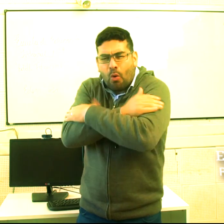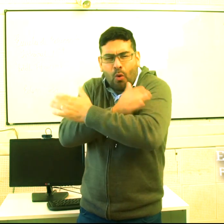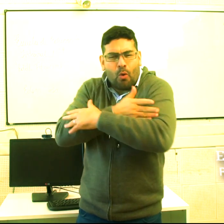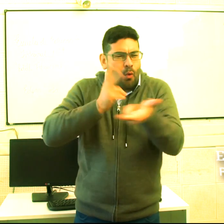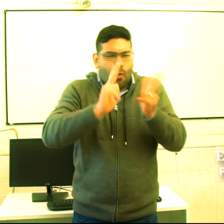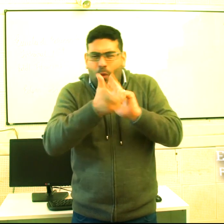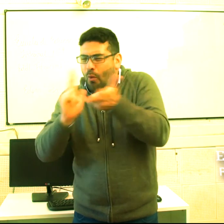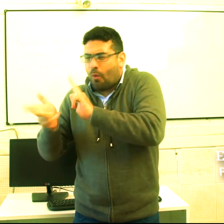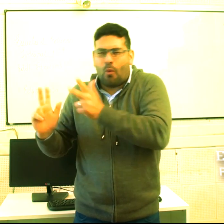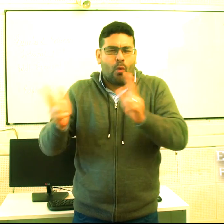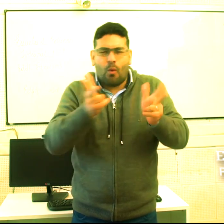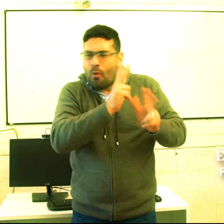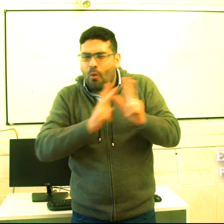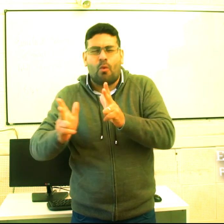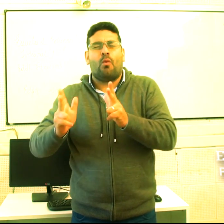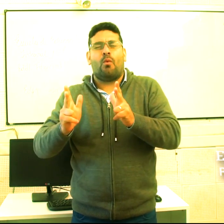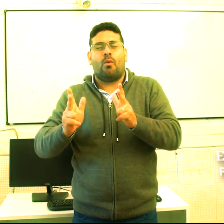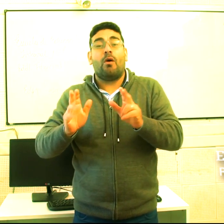y se comunicaban en lengua de señas.